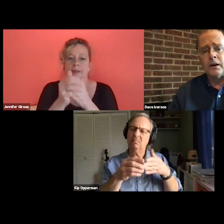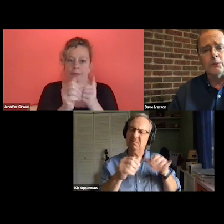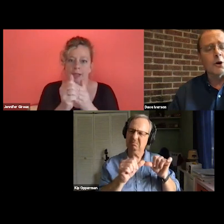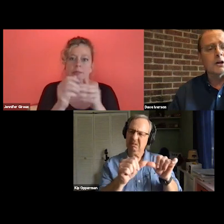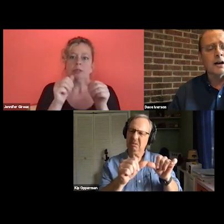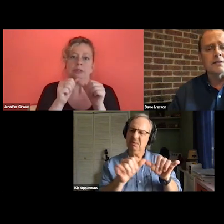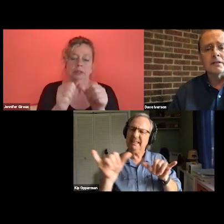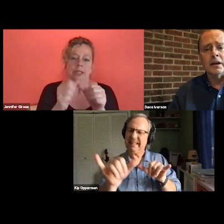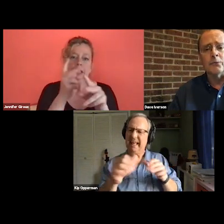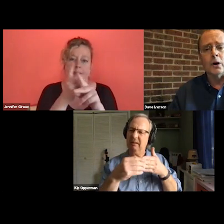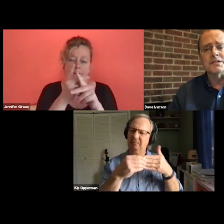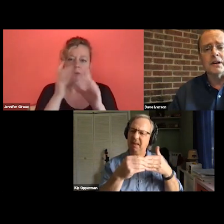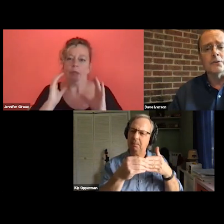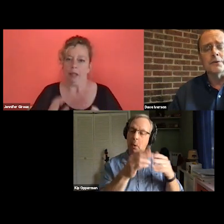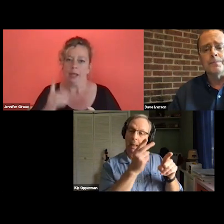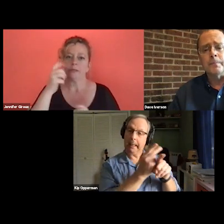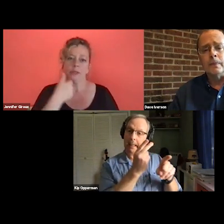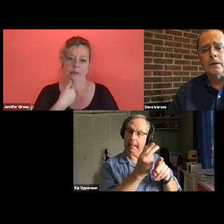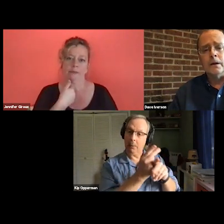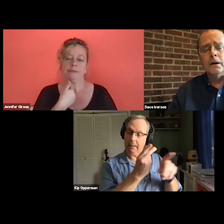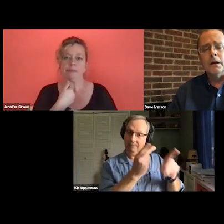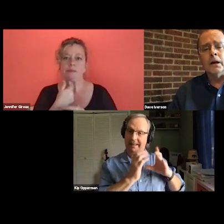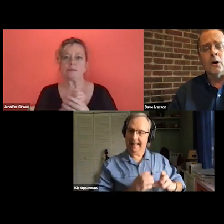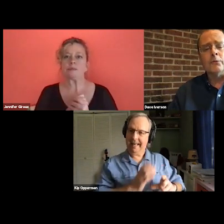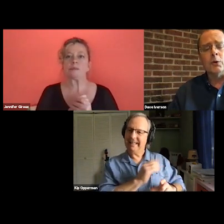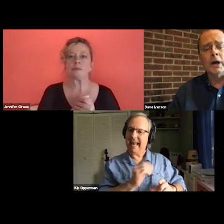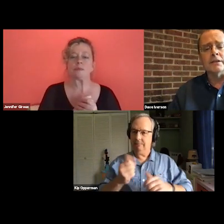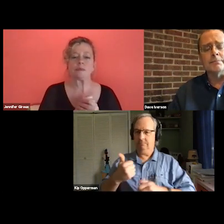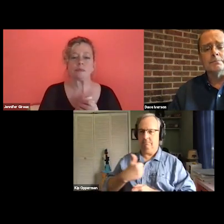cuidando de nuestros clientes y de nosotros mismos. Y nos fuimos.